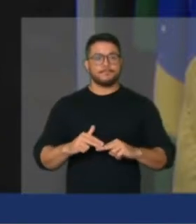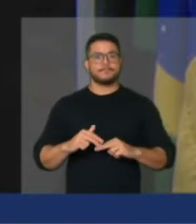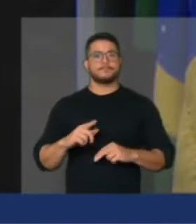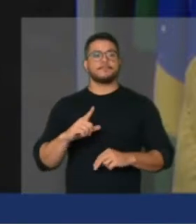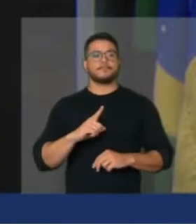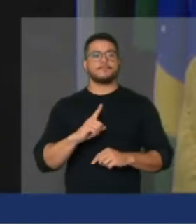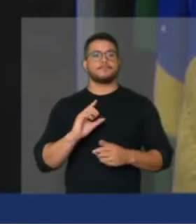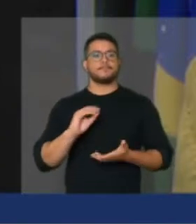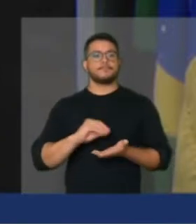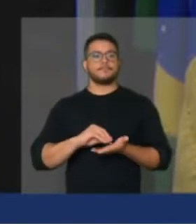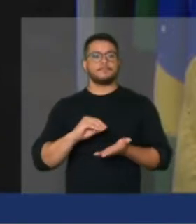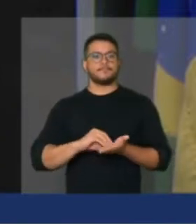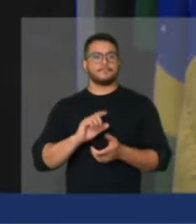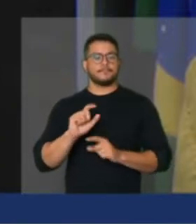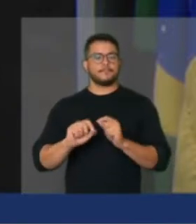AVALIAR O MÉRITO E A OPORTUNIDADE DA PROPOSIÇÃO